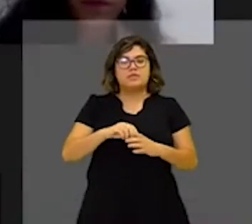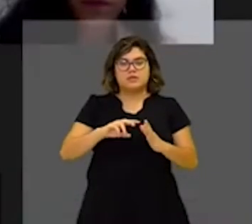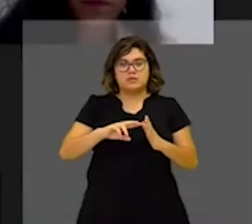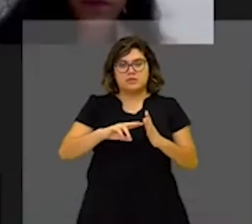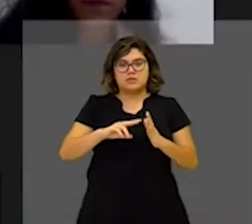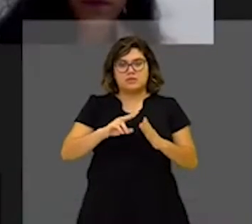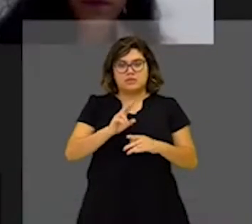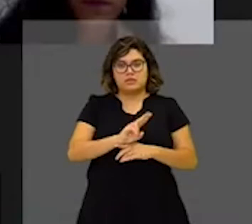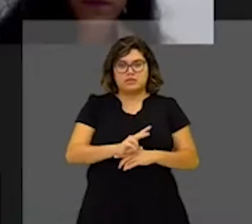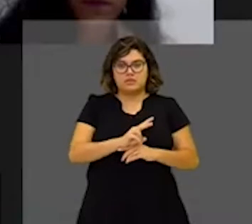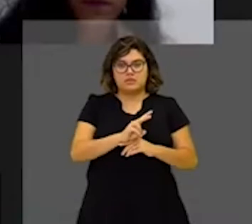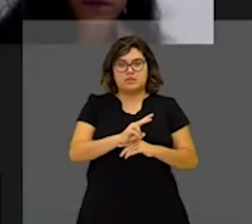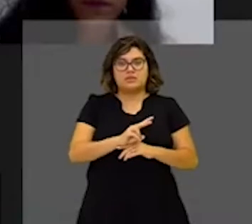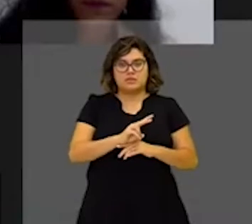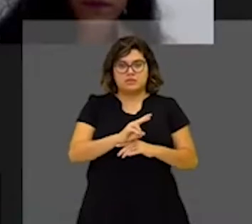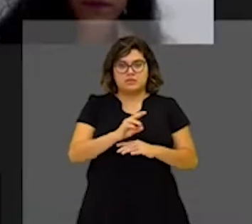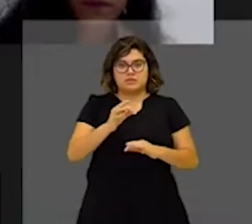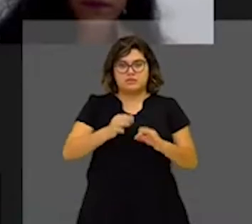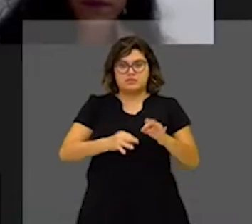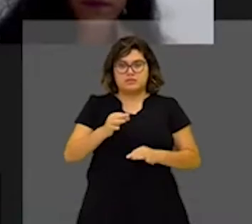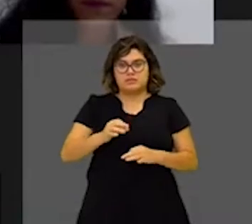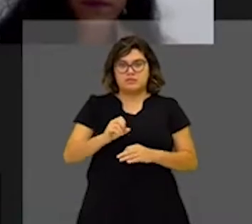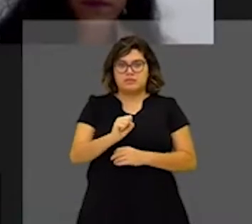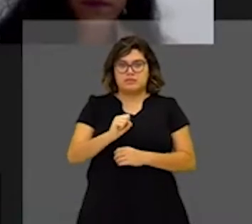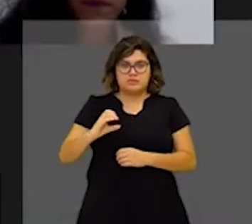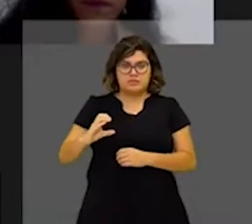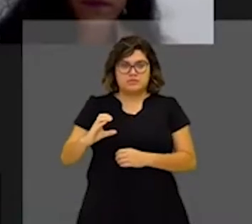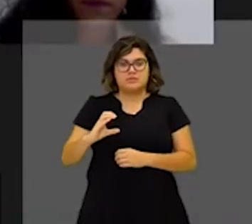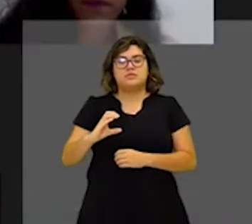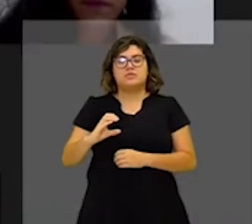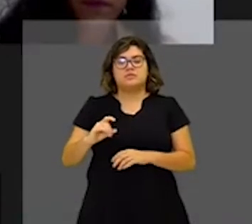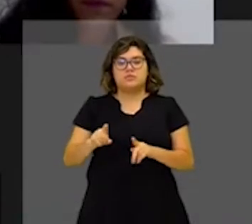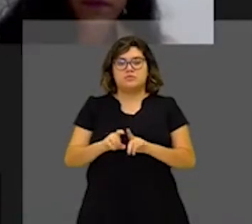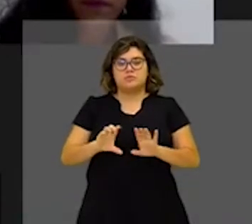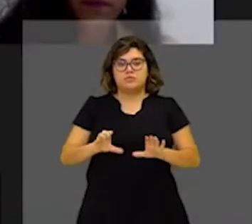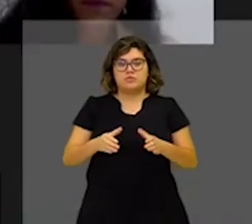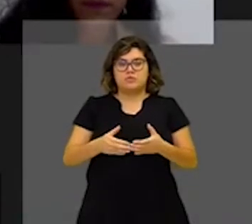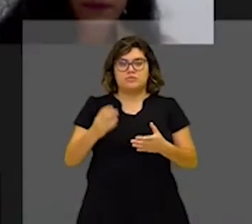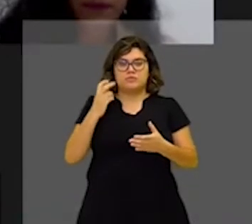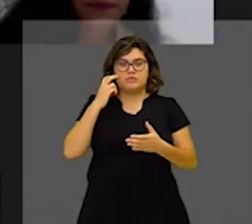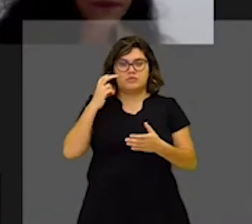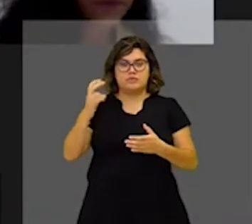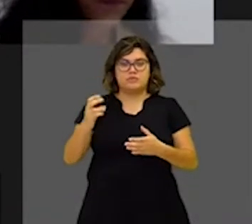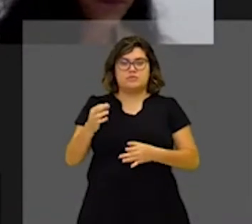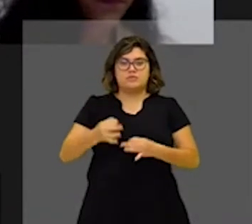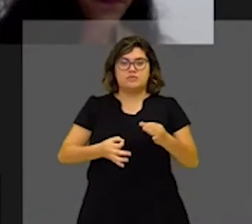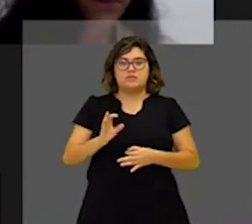Eleitoral de Santa Catarina e membro do núcleo de inteligência da Justiça Eleitoral Dra Denise